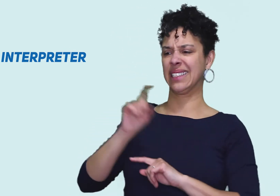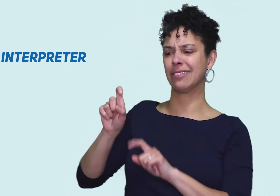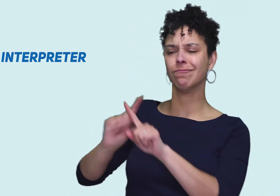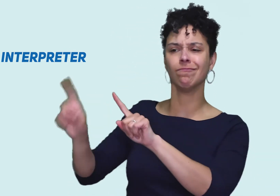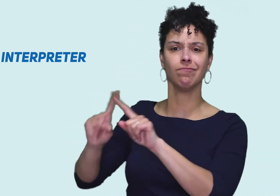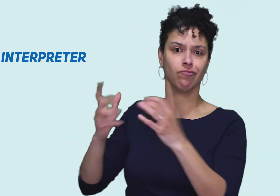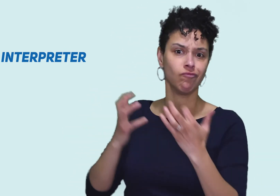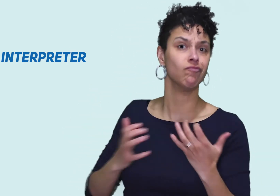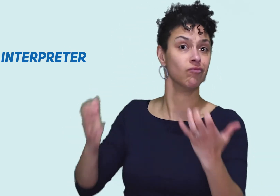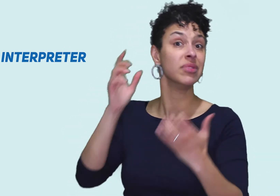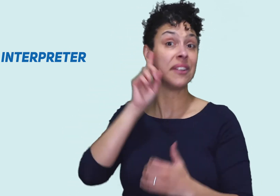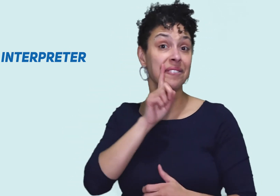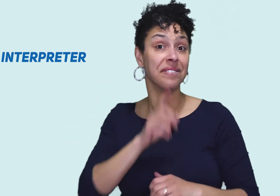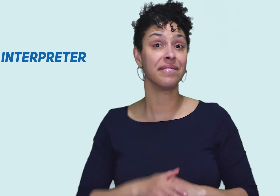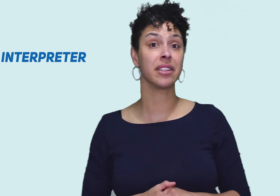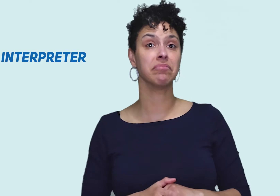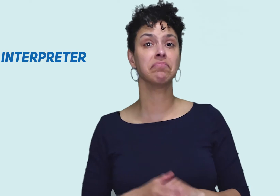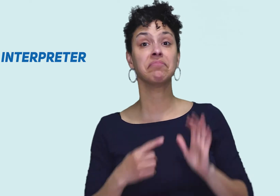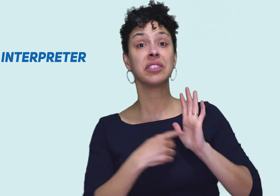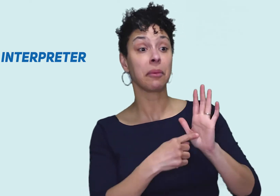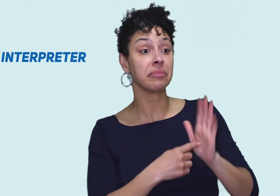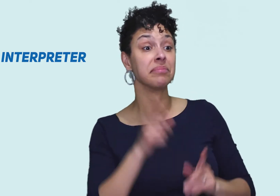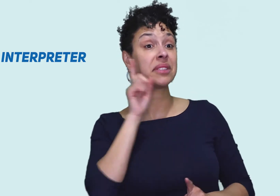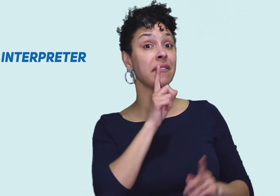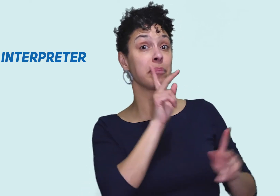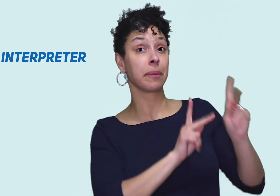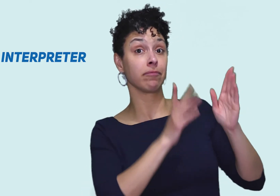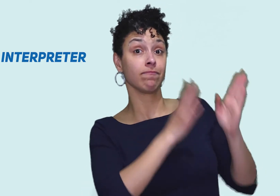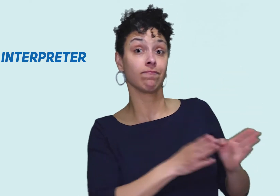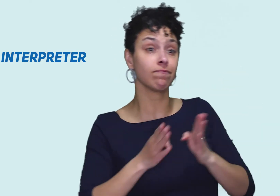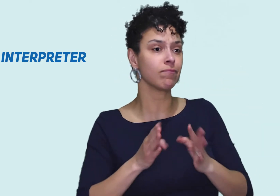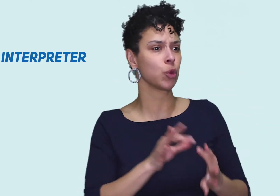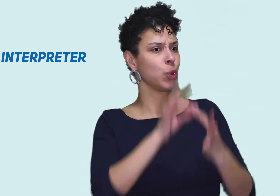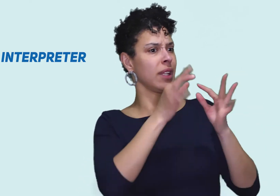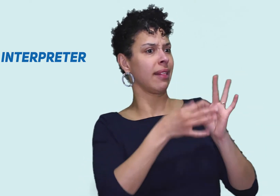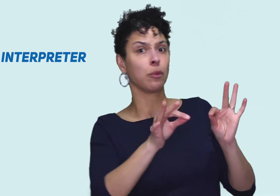Los intérpretes sordos se utilizan para satisfacer las necesidades lingüísticas únicas de una amplia gama de personas sordas.